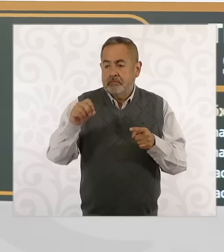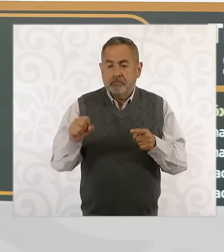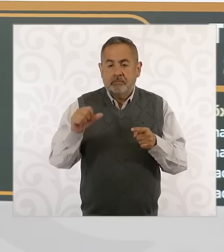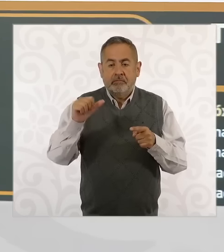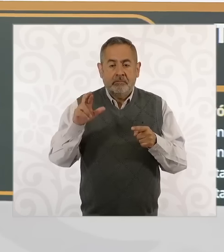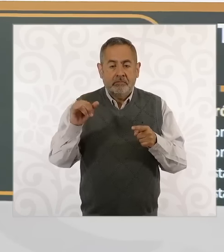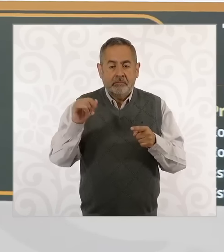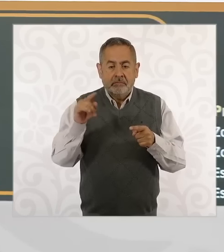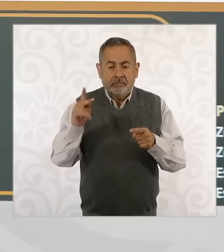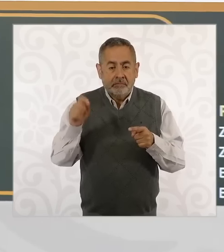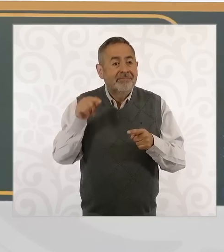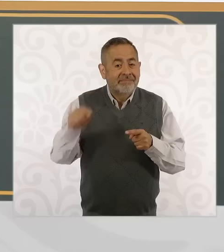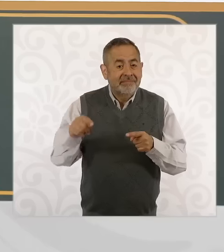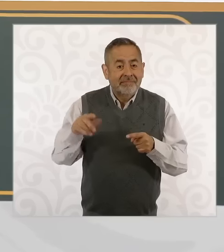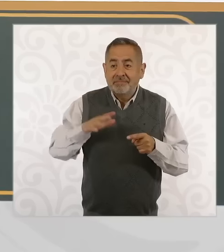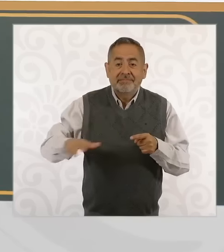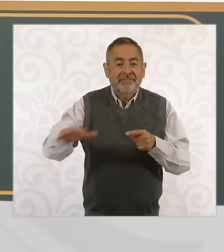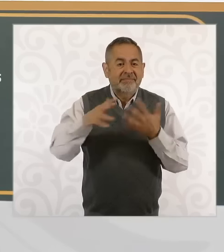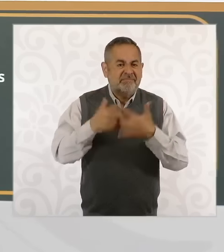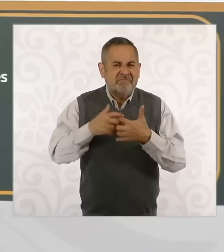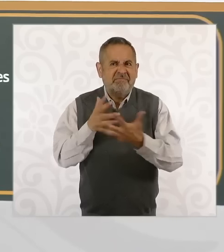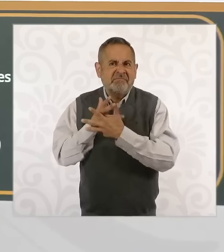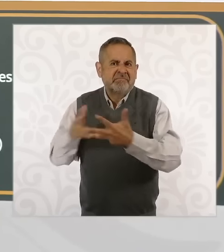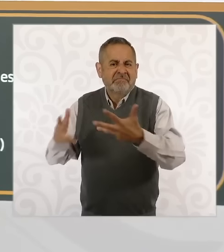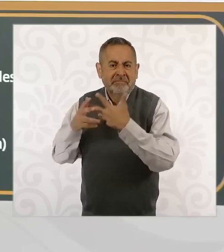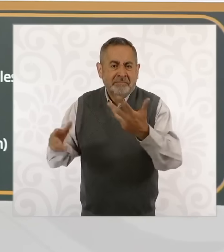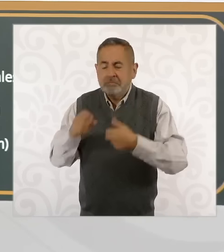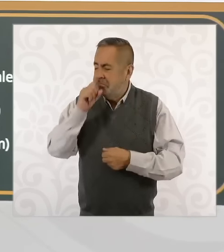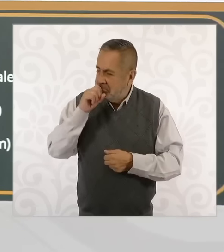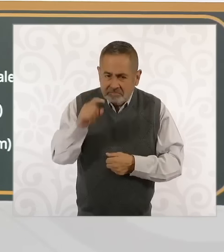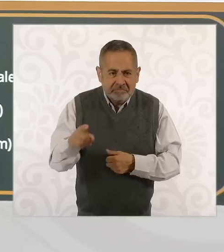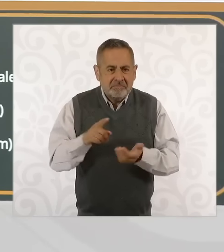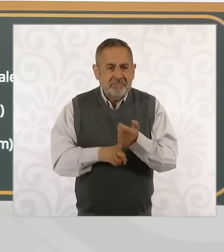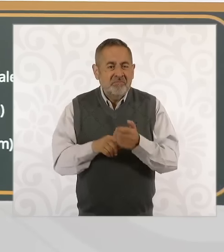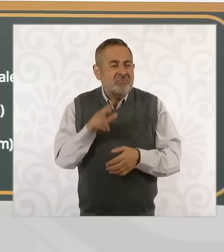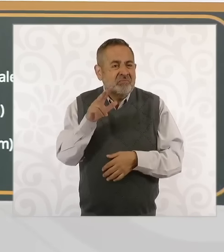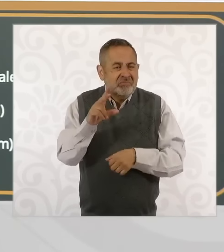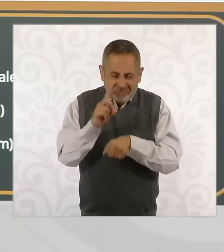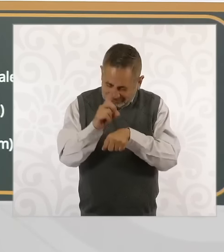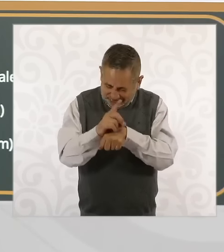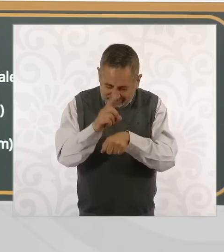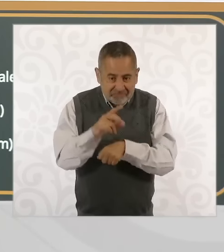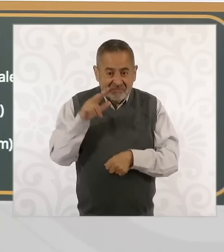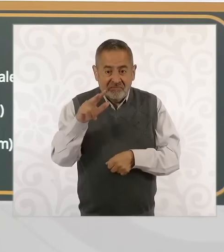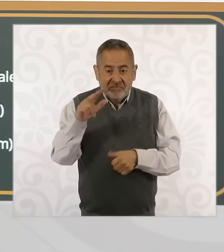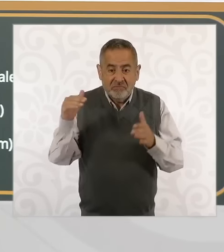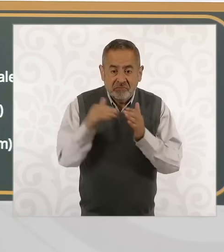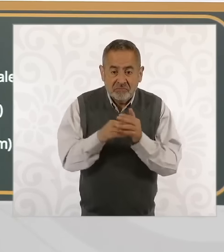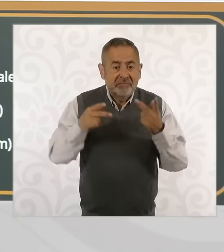la entrada a una zona industrial que se llama Santa María, que solo esa zona industrial al día llegan alrededor de 18000 trabajadores. Entonces, de hecho, estamos priorizando poder